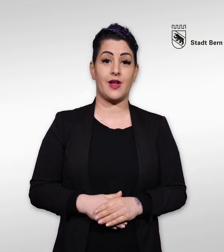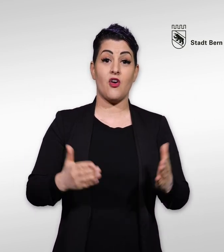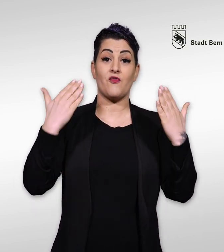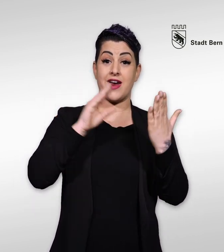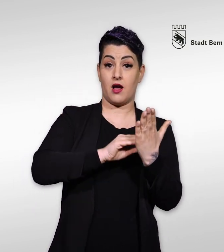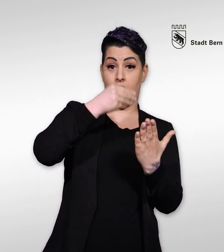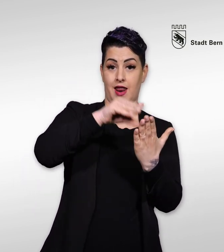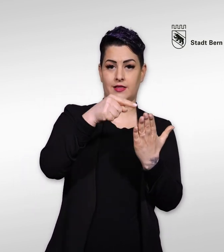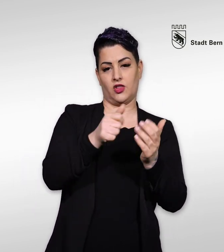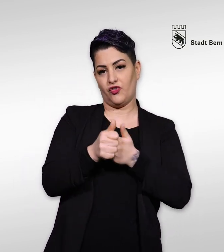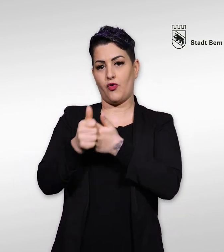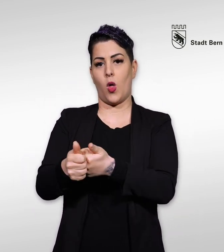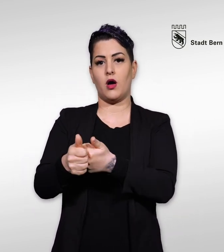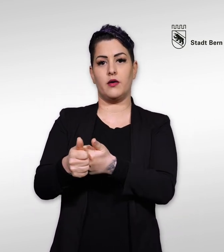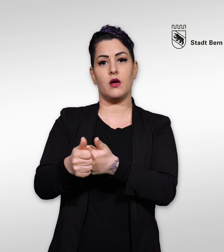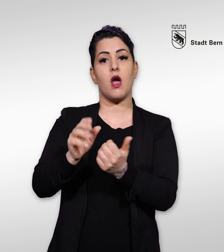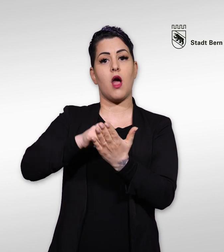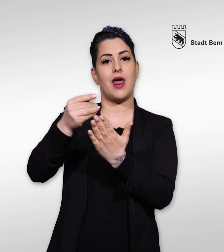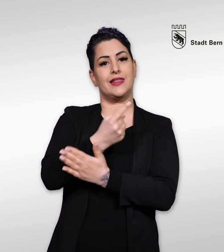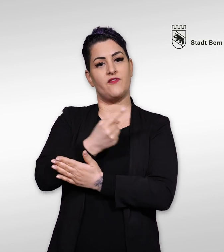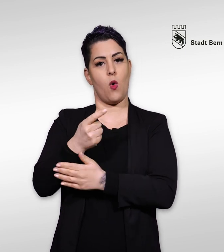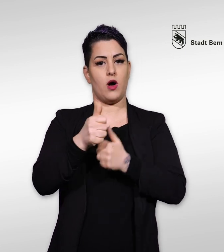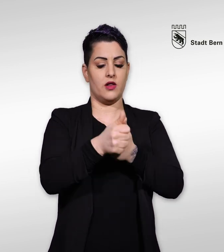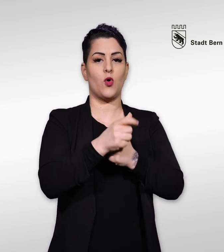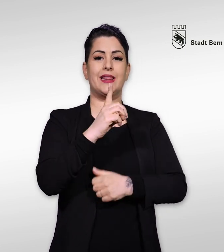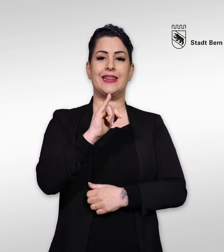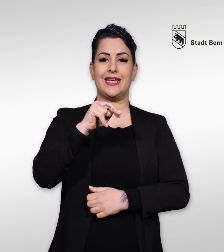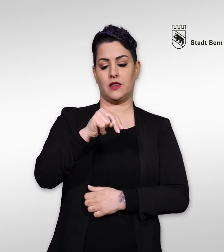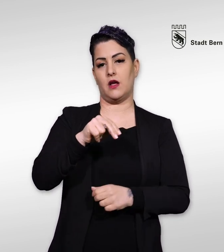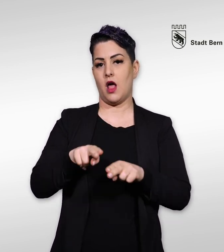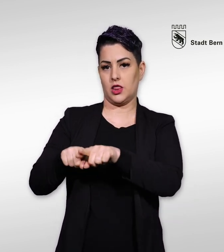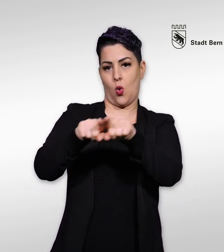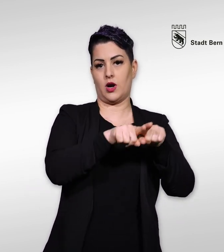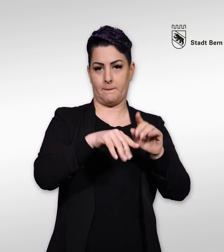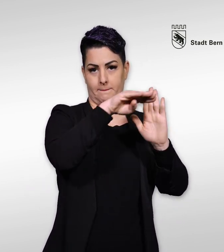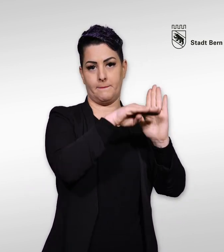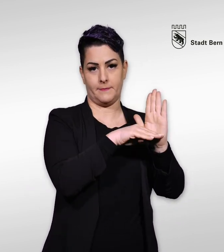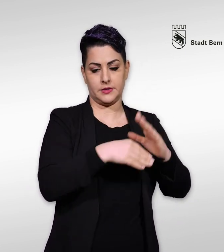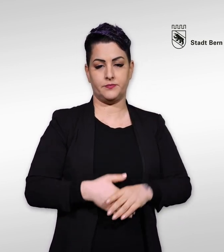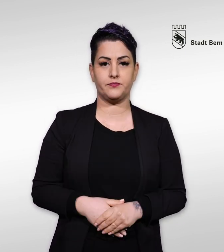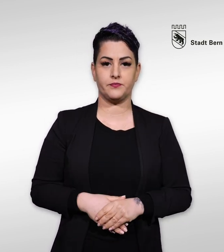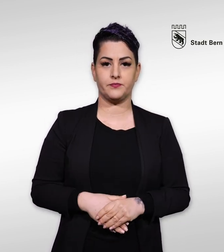Der Ferienkalender richtet sich nach den Kalenderwochen gemäss der DIN-Norm: